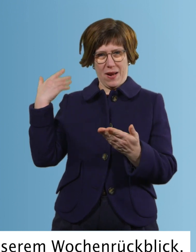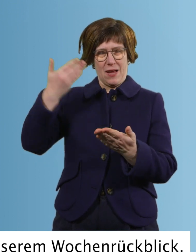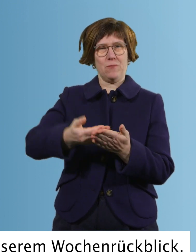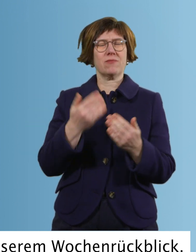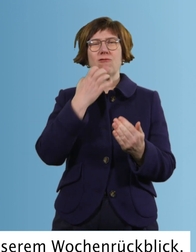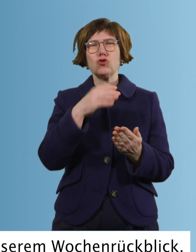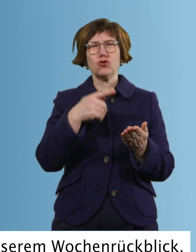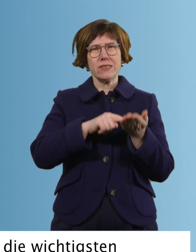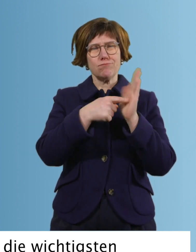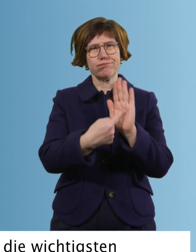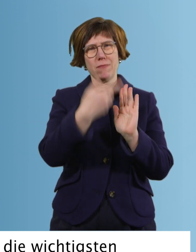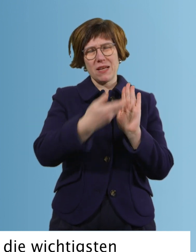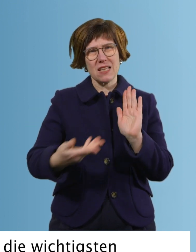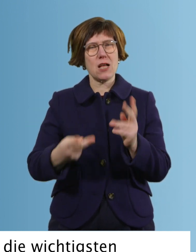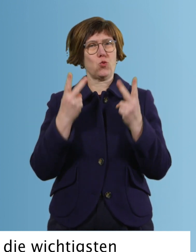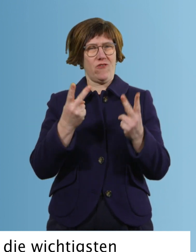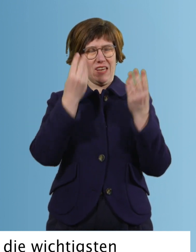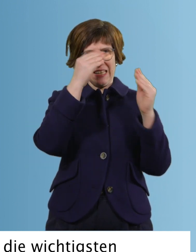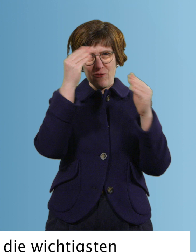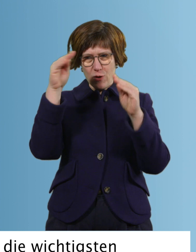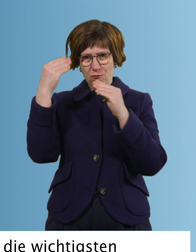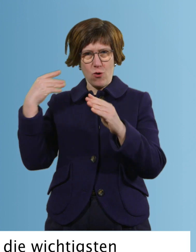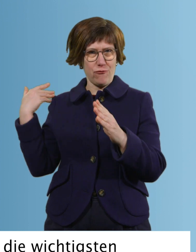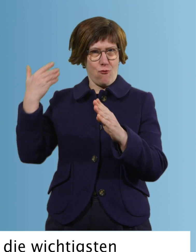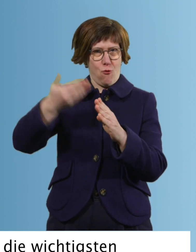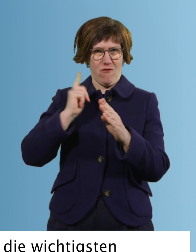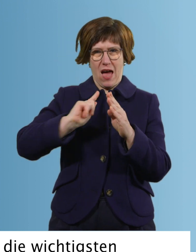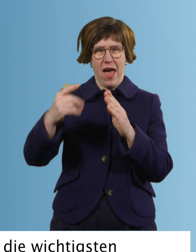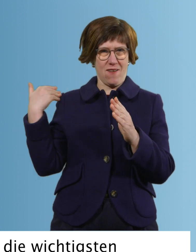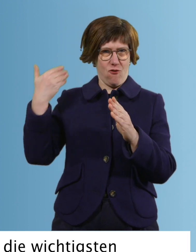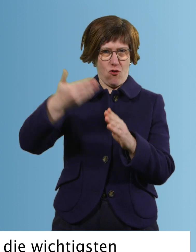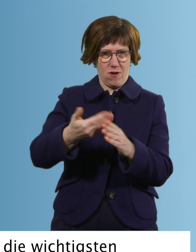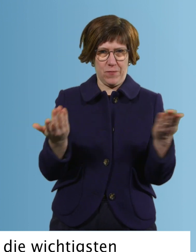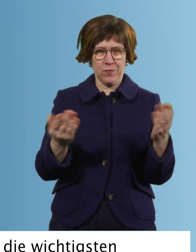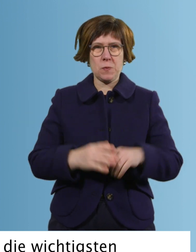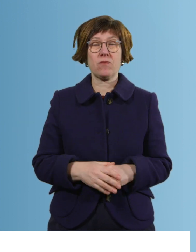Hier präsentieren wir Ihnen die wichtigsten Informationen der vergangenen Woche.